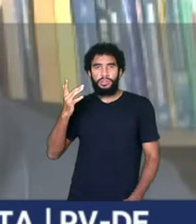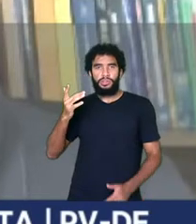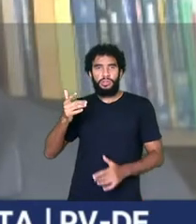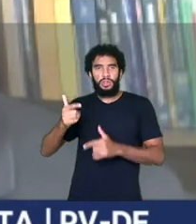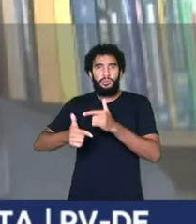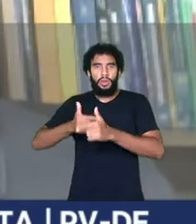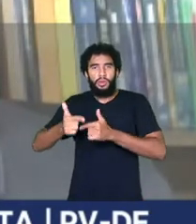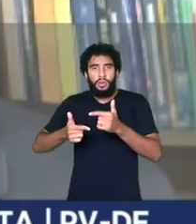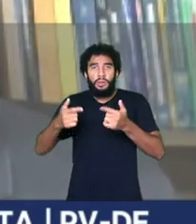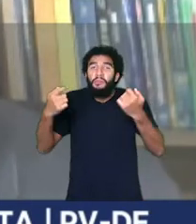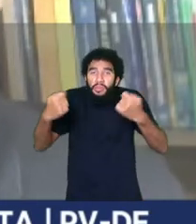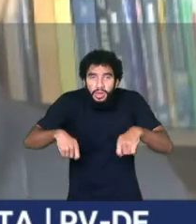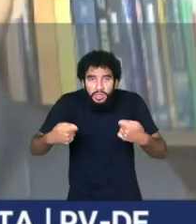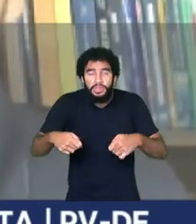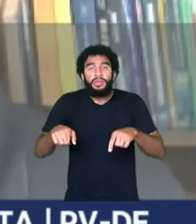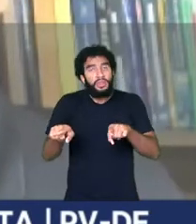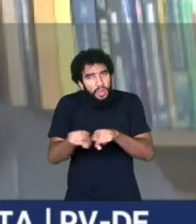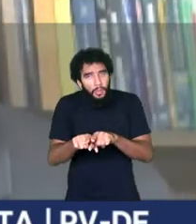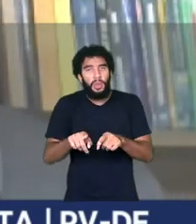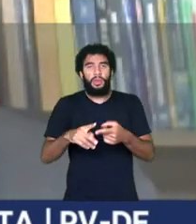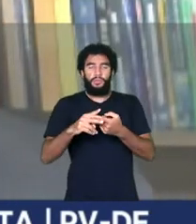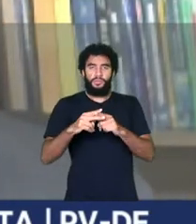CONTEMPLADOS CONTEMPLADOS. NO FINAL DO ANO PASSADO O GOVERNO FEDERAL SE ARTICULOU E APROVOU